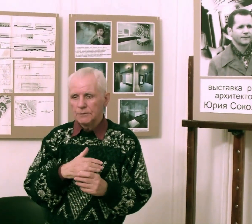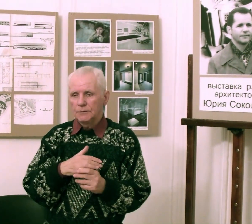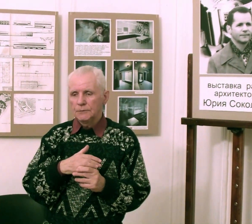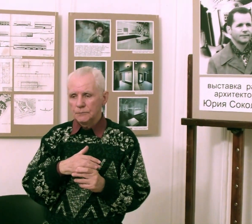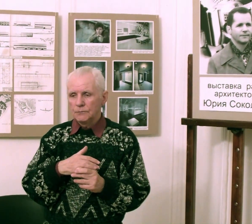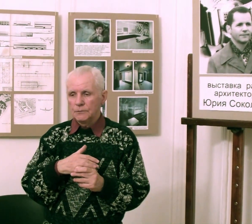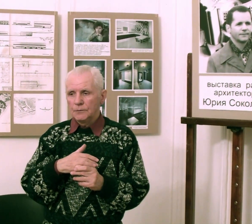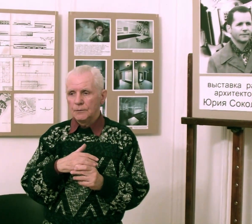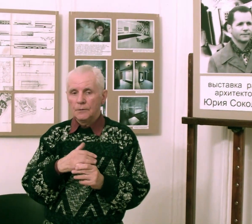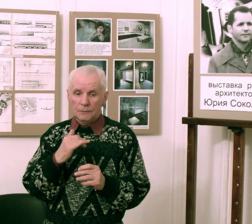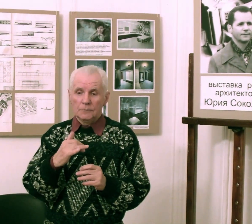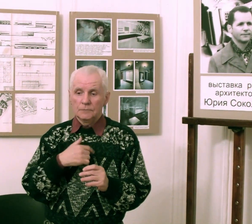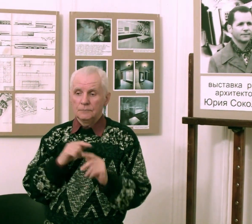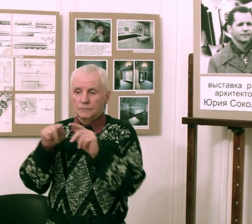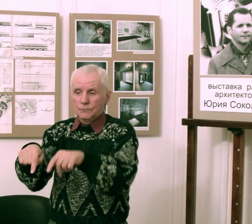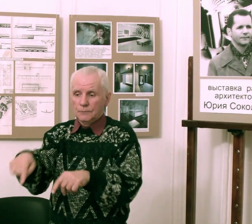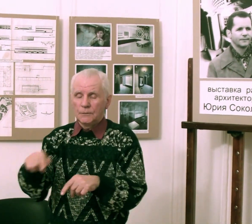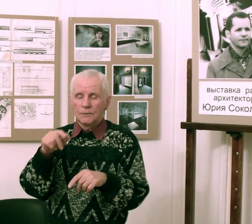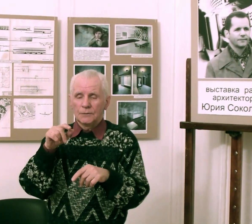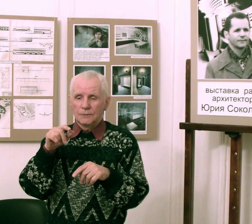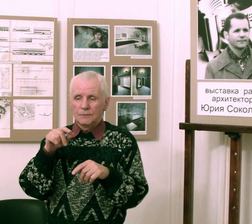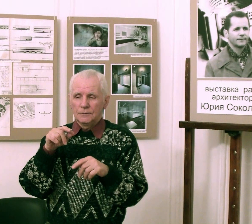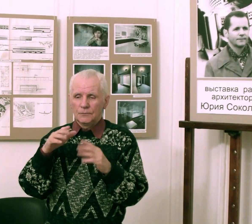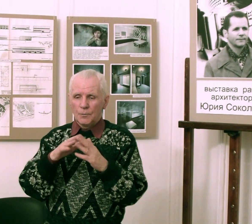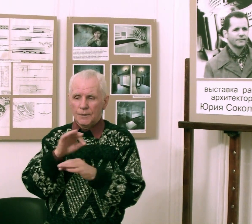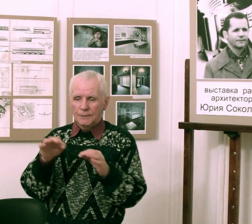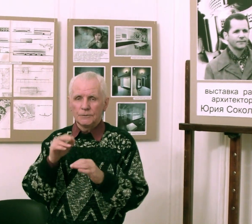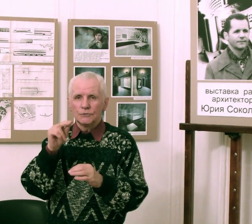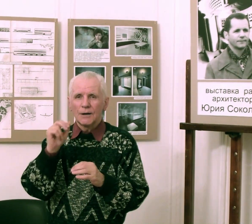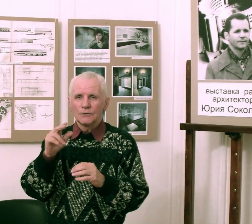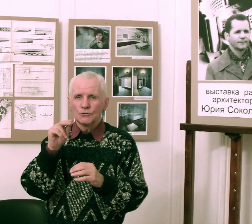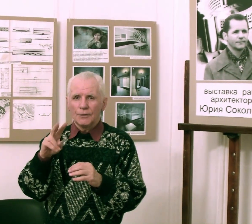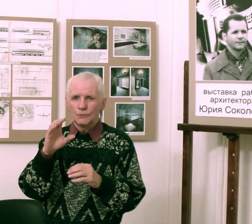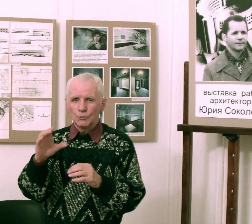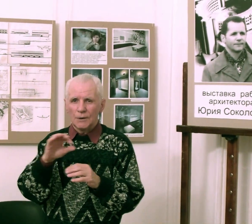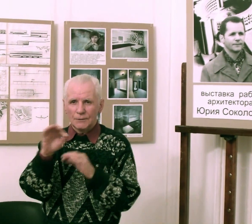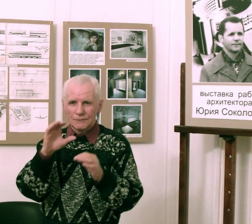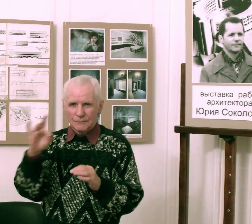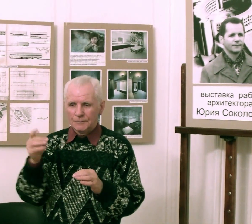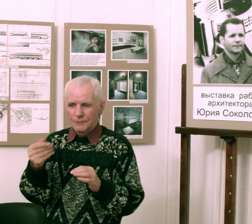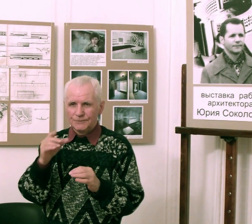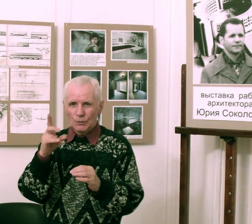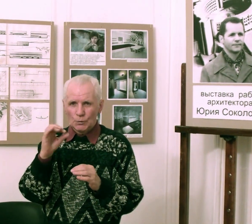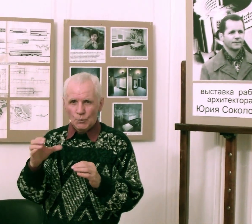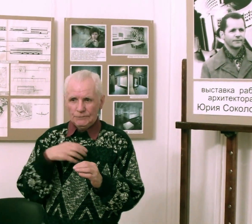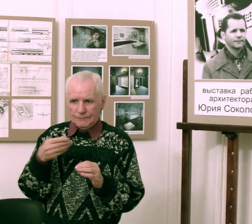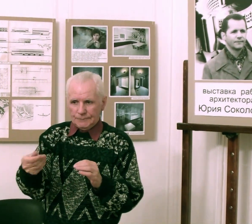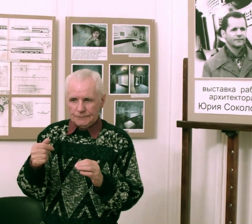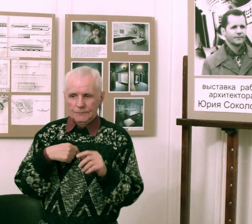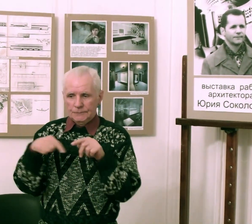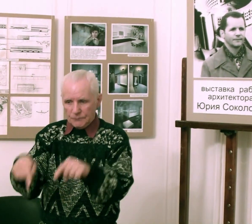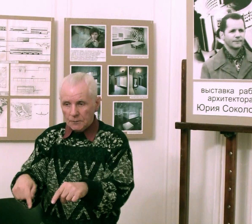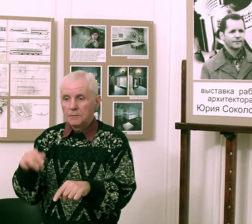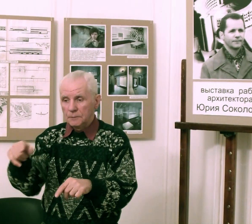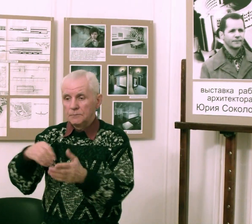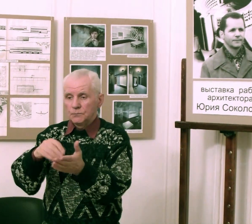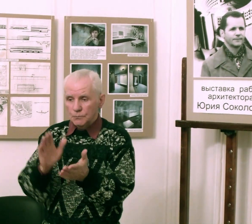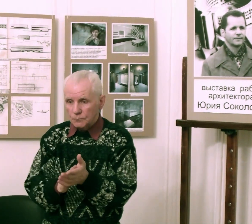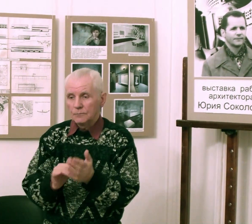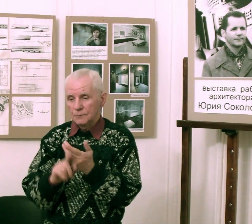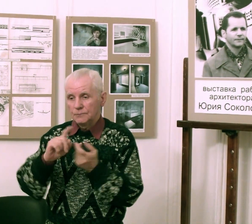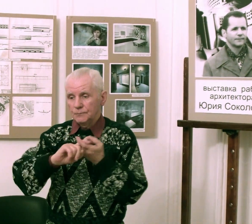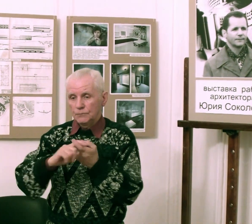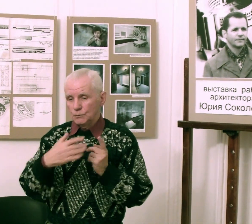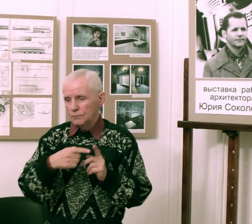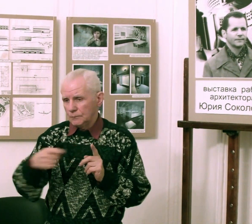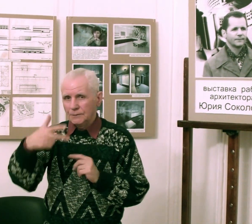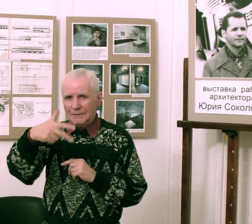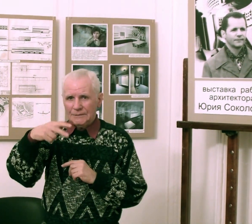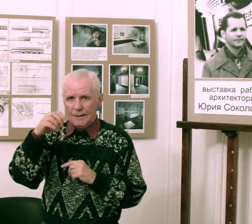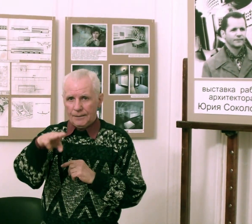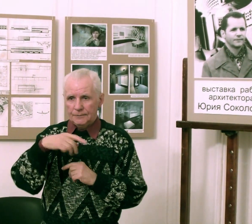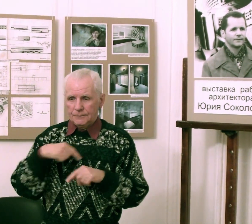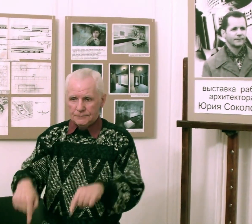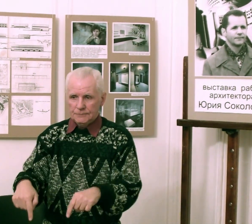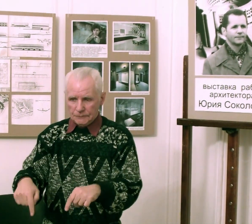Уже 30 лет я являюсь членом Союза архитекторов